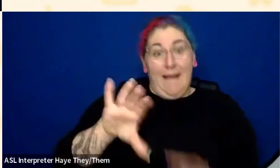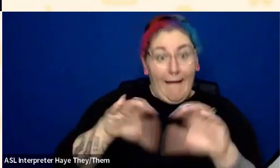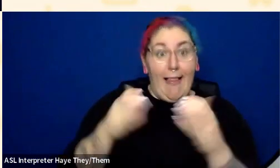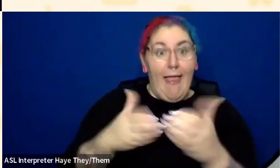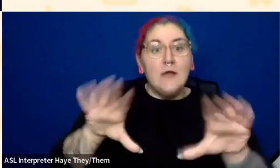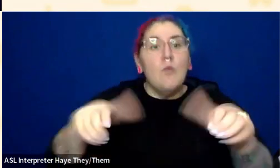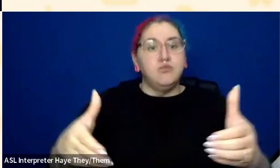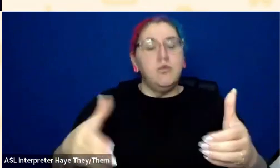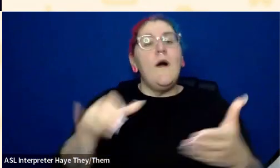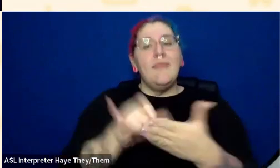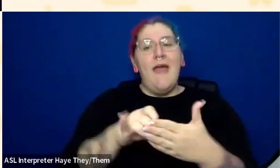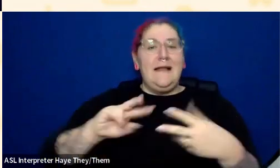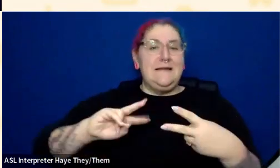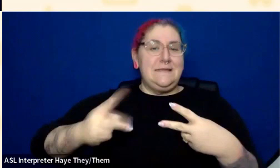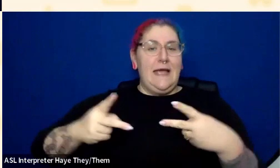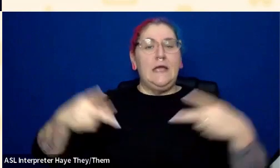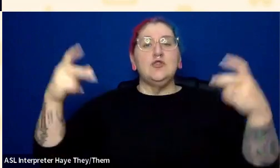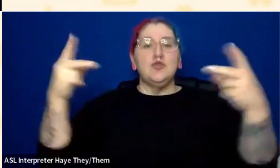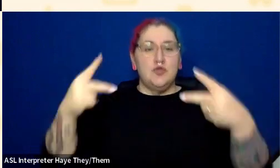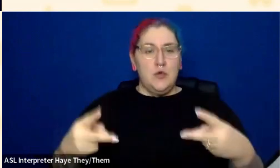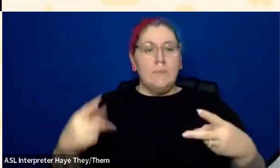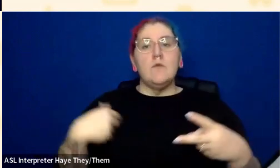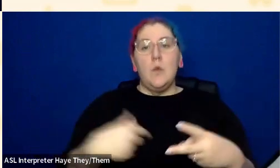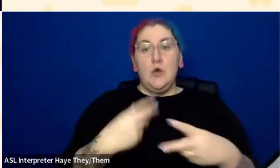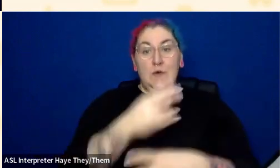Y luego creamos un nuevo elemento.